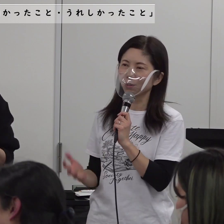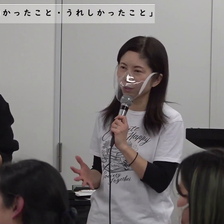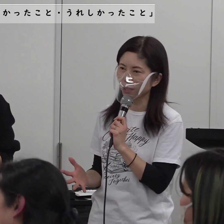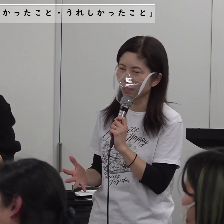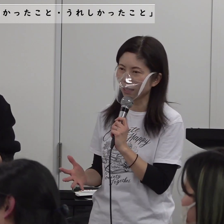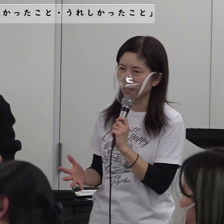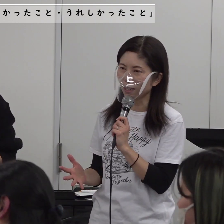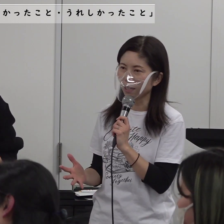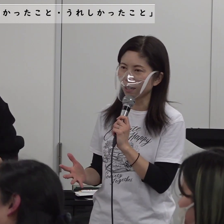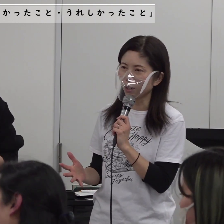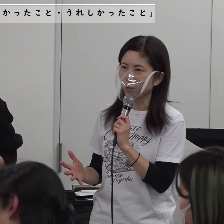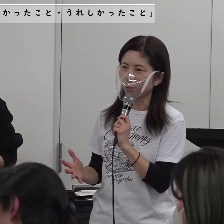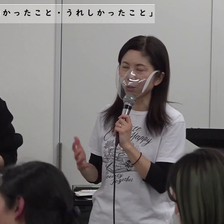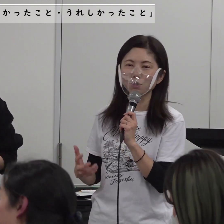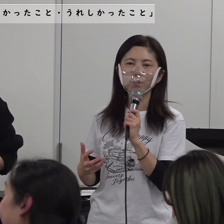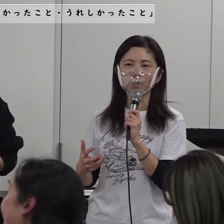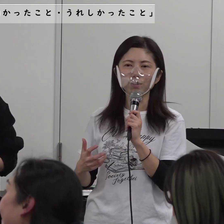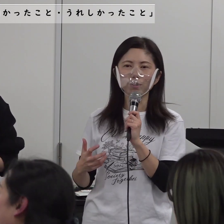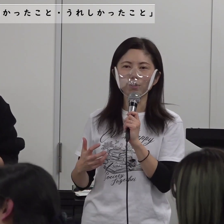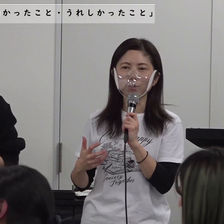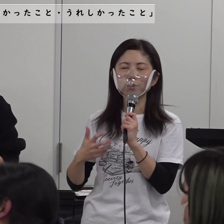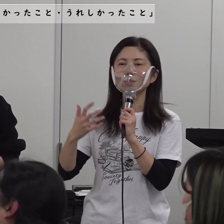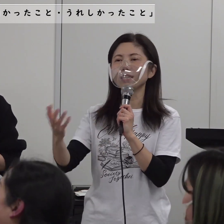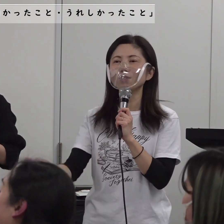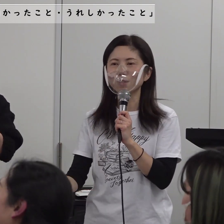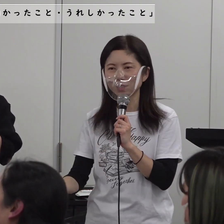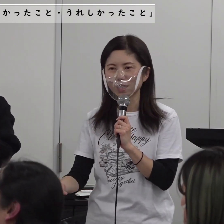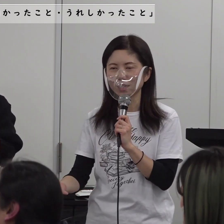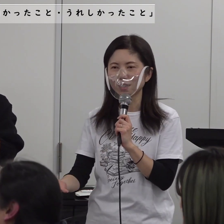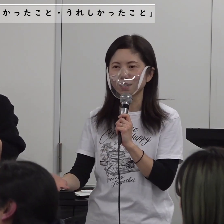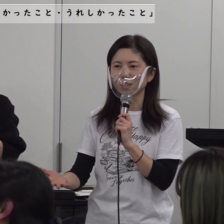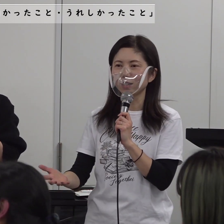この子とだったらもうちょっと遠くに行けるかもしれない